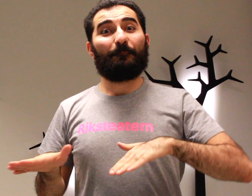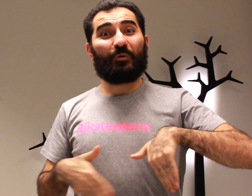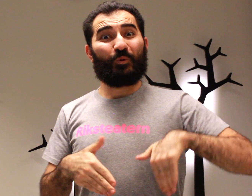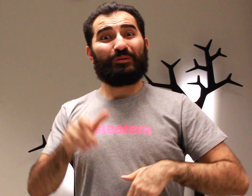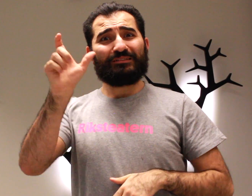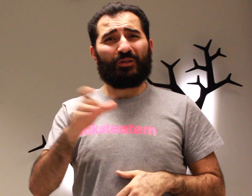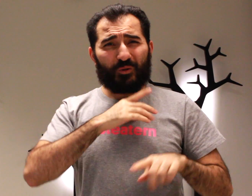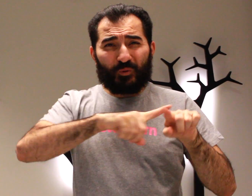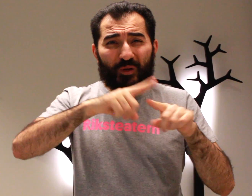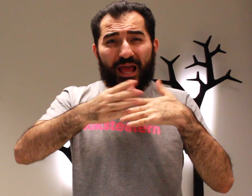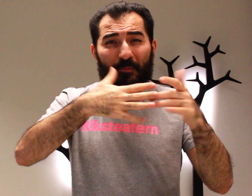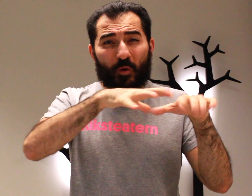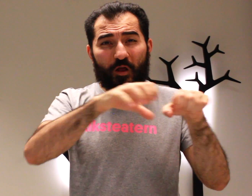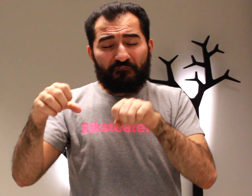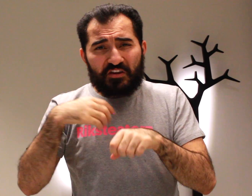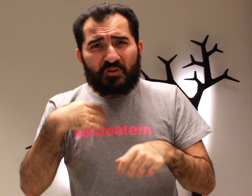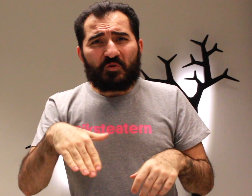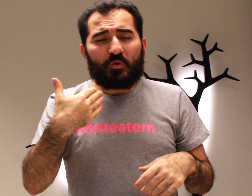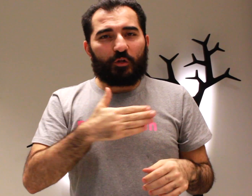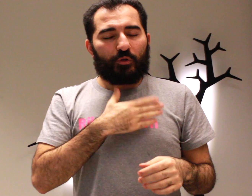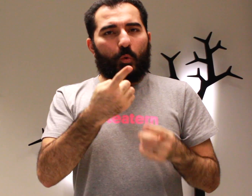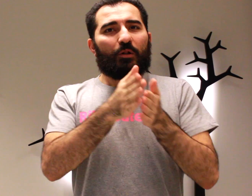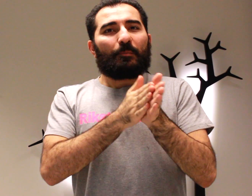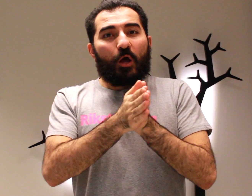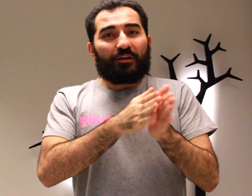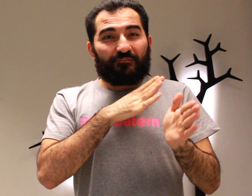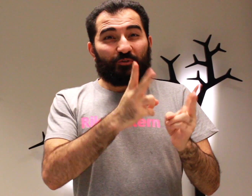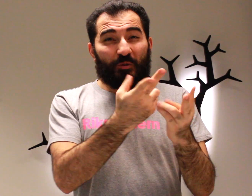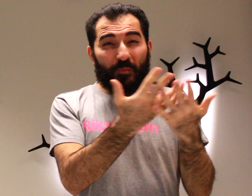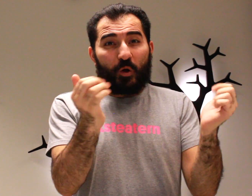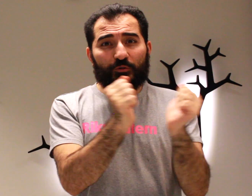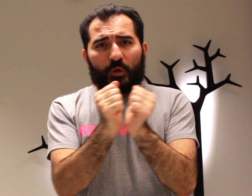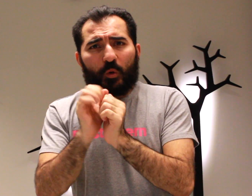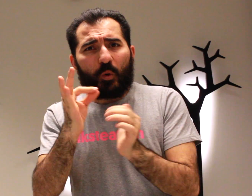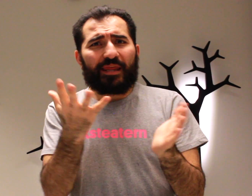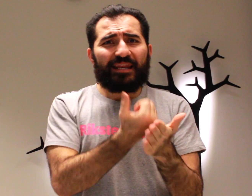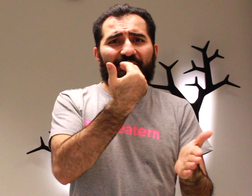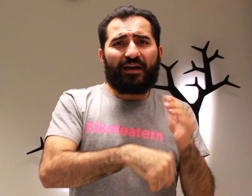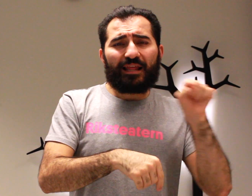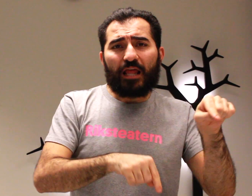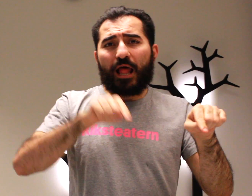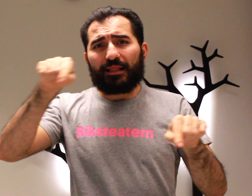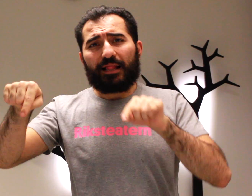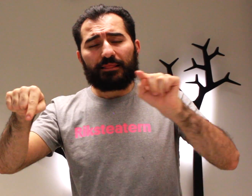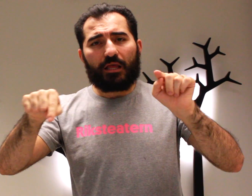En producent har olika arbetsuppgifter. Det är verkligen en utmaning att ha så många saker parallellt.